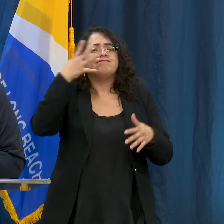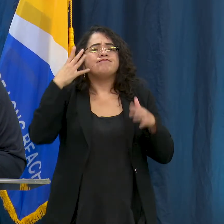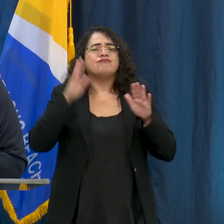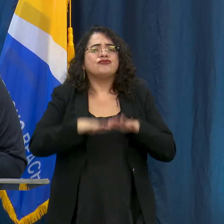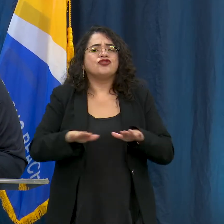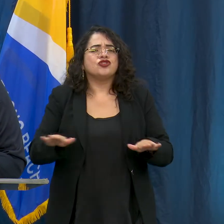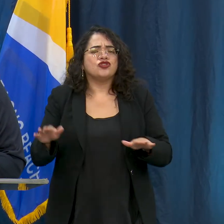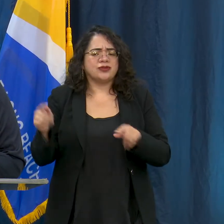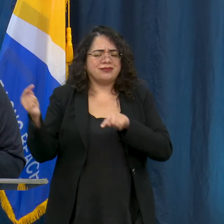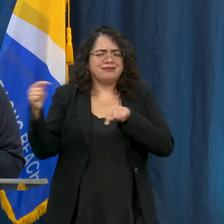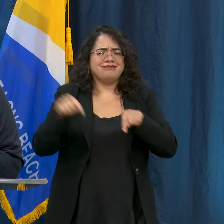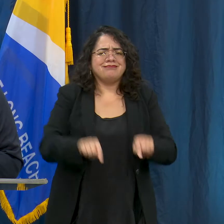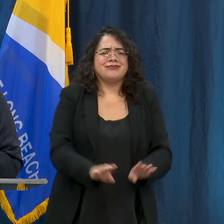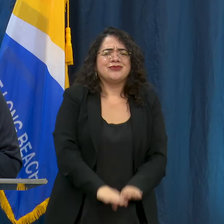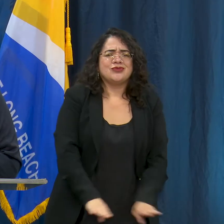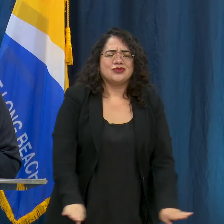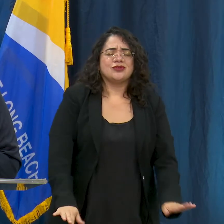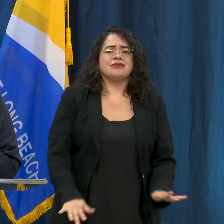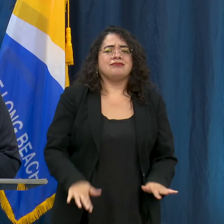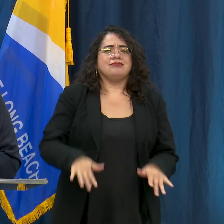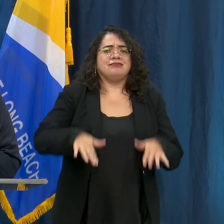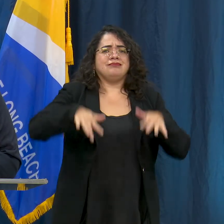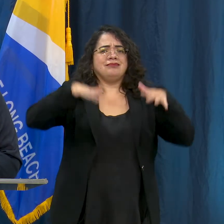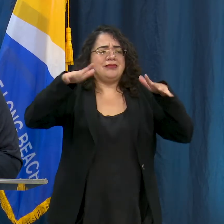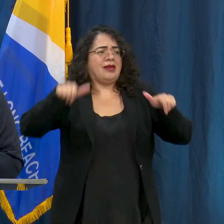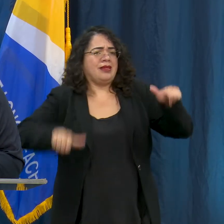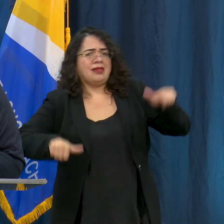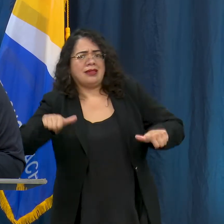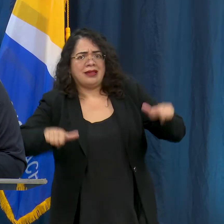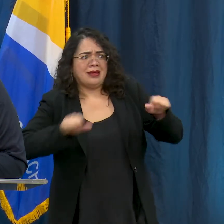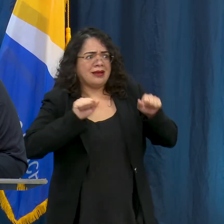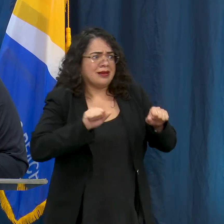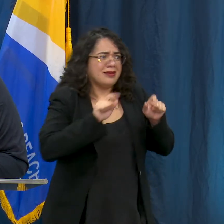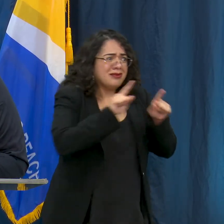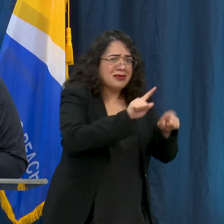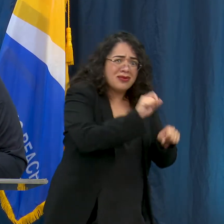todo el derecho de sentirse Seguros trabajar ido car SE y ser parte de